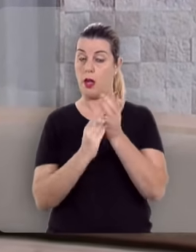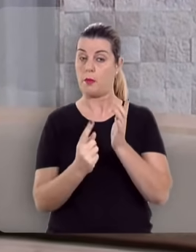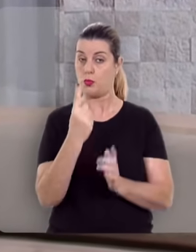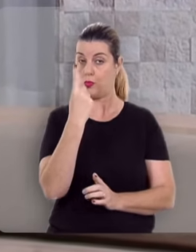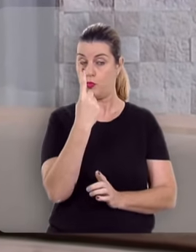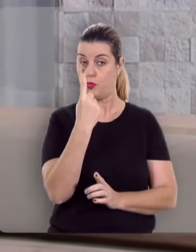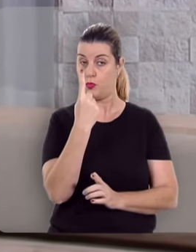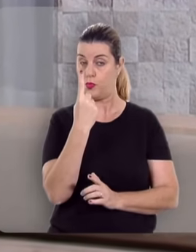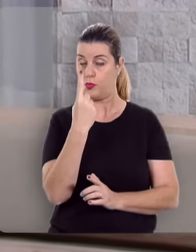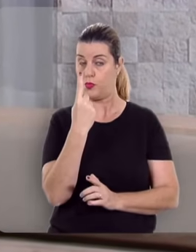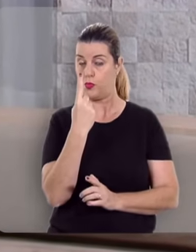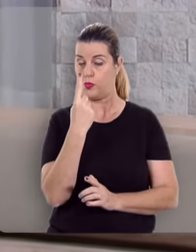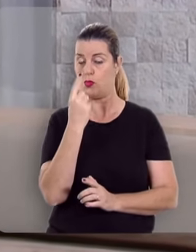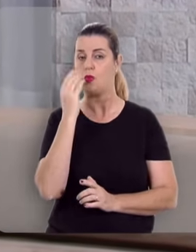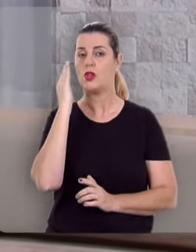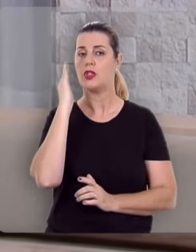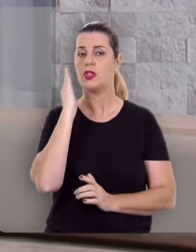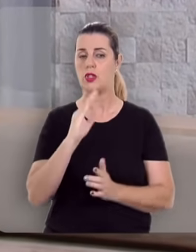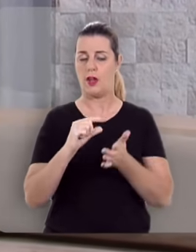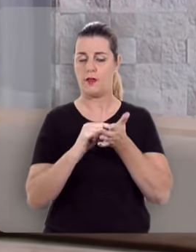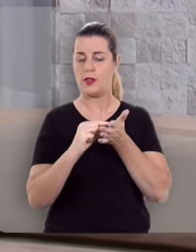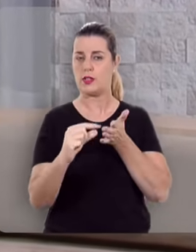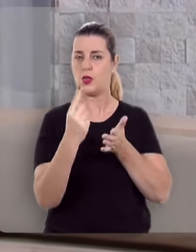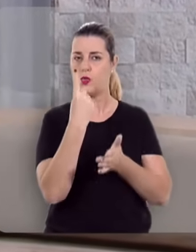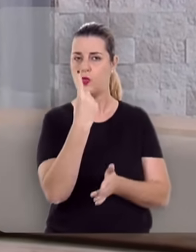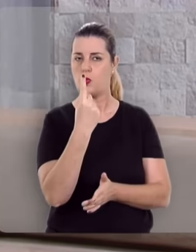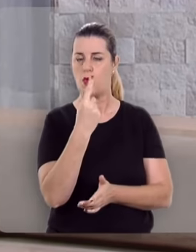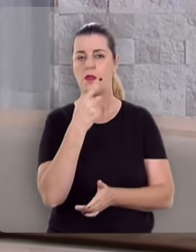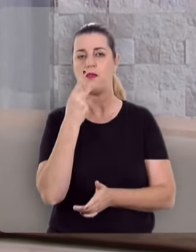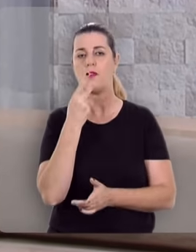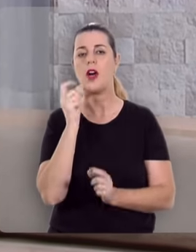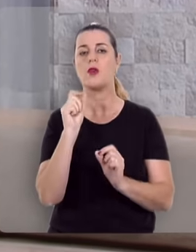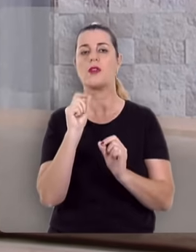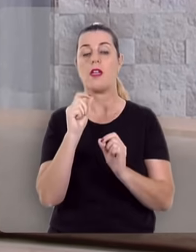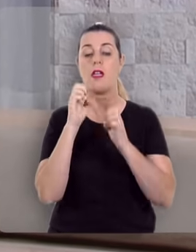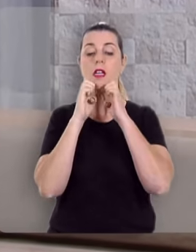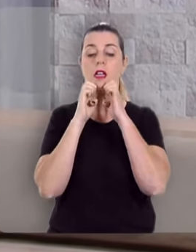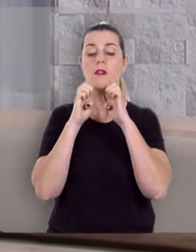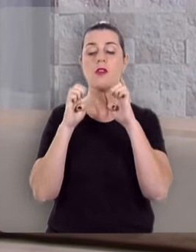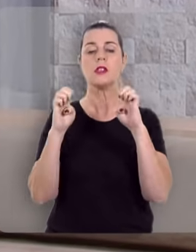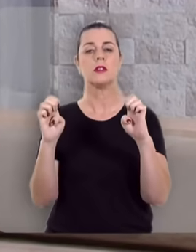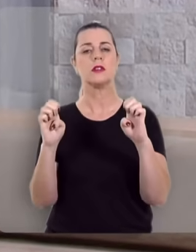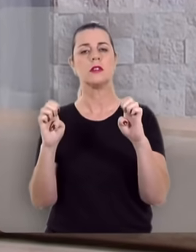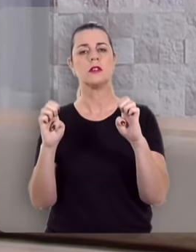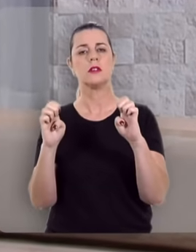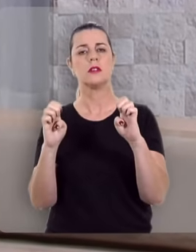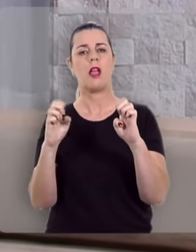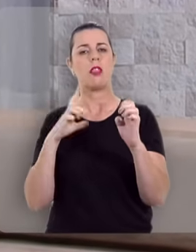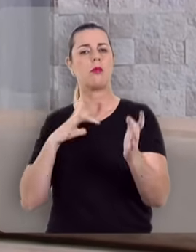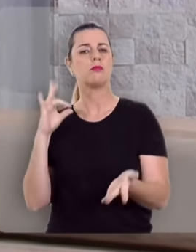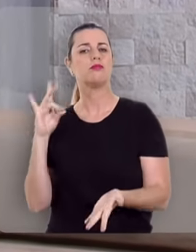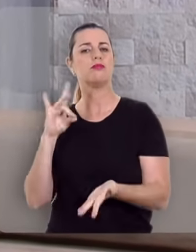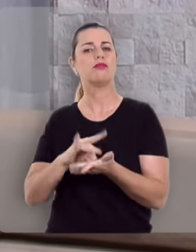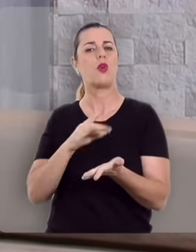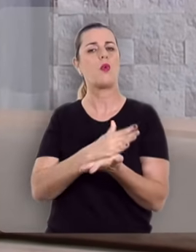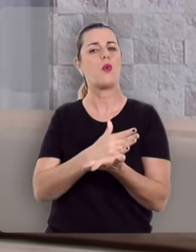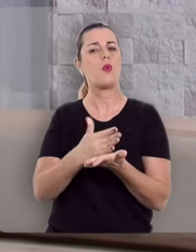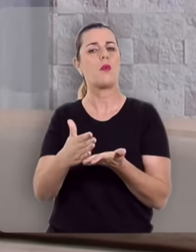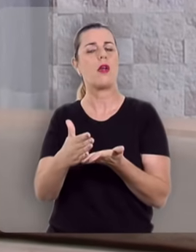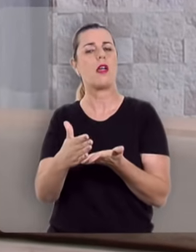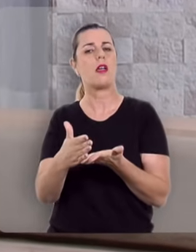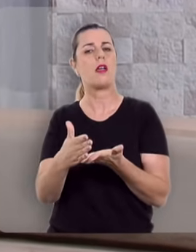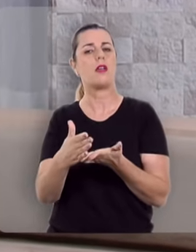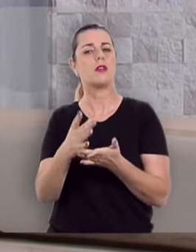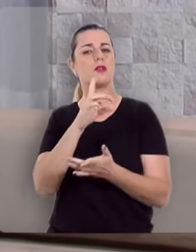primeiro já no Versículo 11 Ele disse que este evangelho tem uma origem ele é o evangelho de Deus